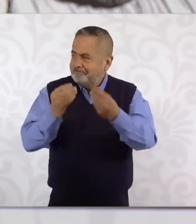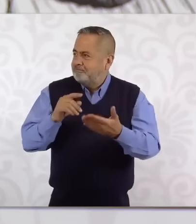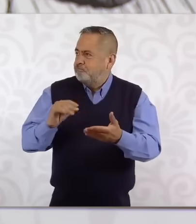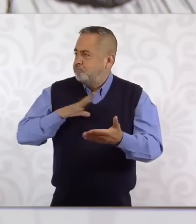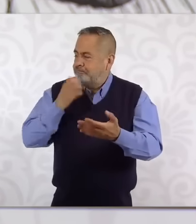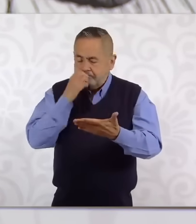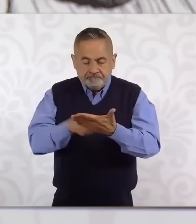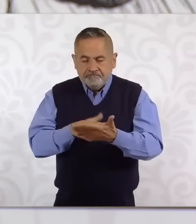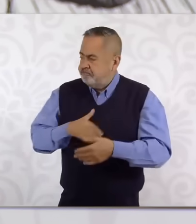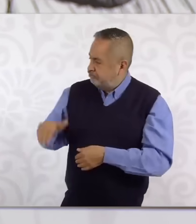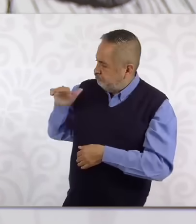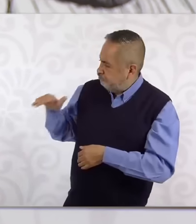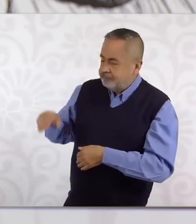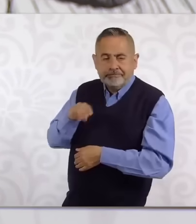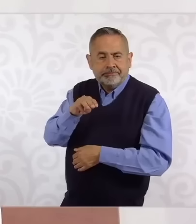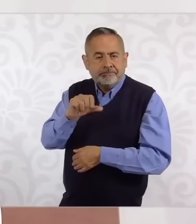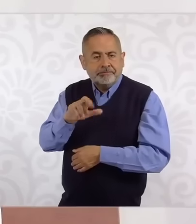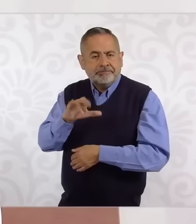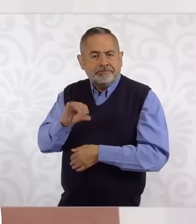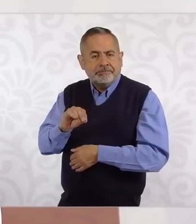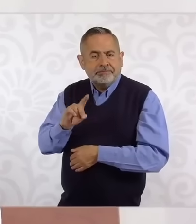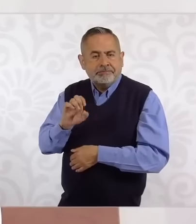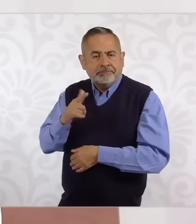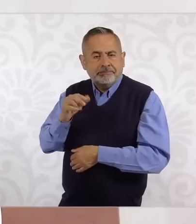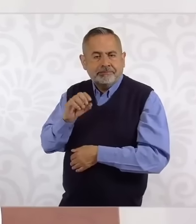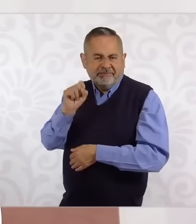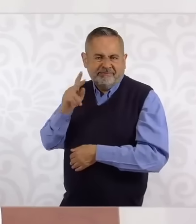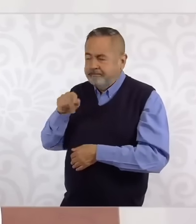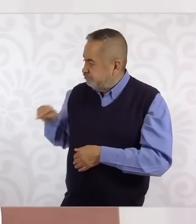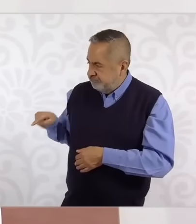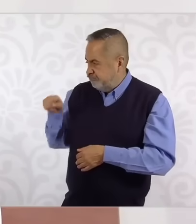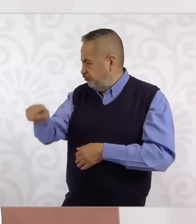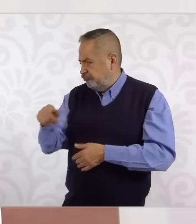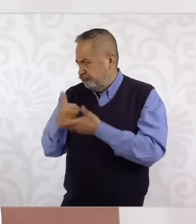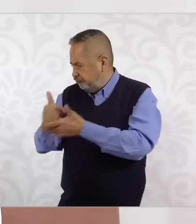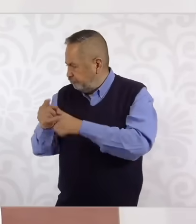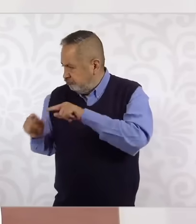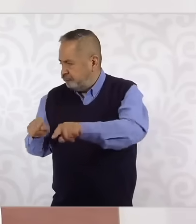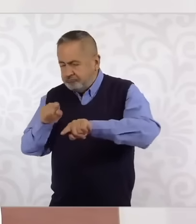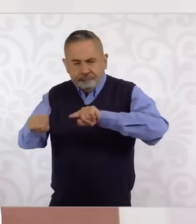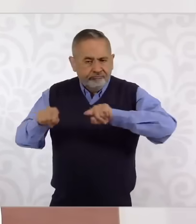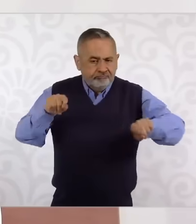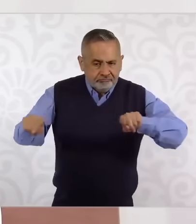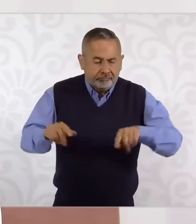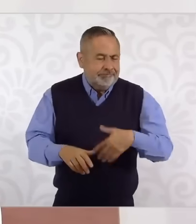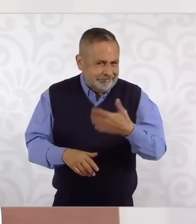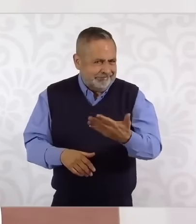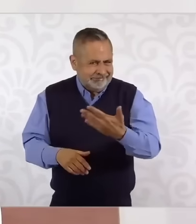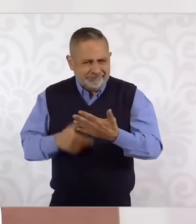a la escuela y que tenga su beca Benito Juárez. Nos dimos cuenta en todo este proceso, además